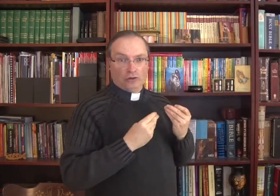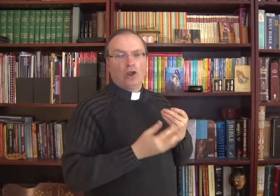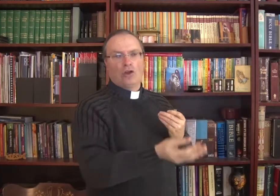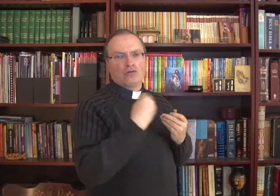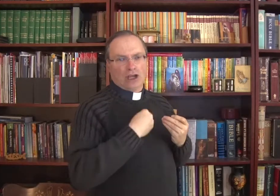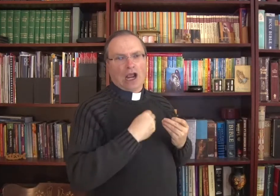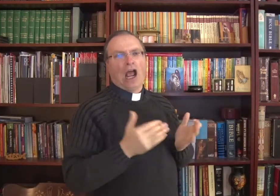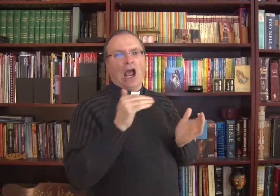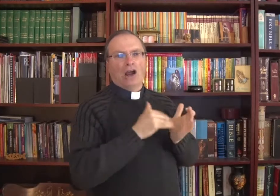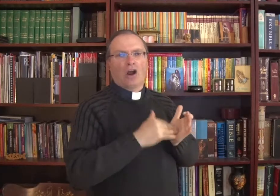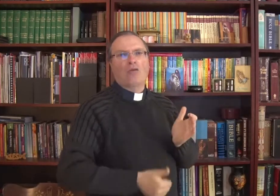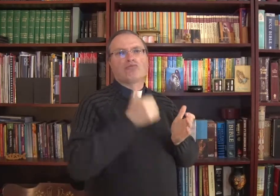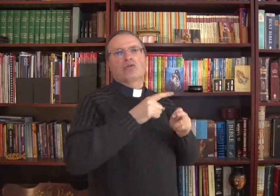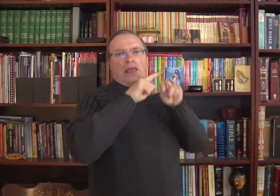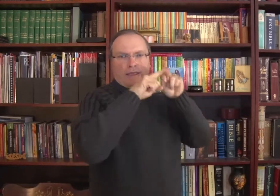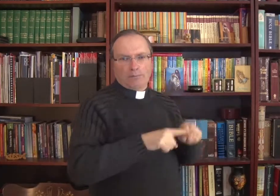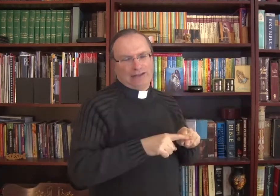nous rend encore plus dépendants.